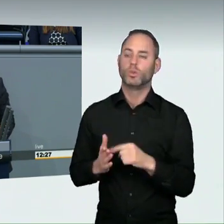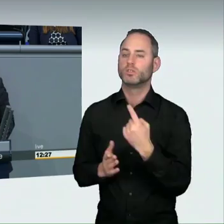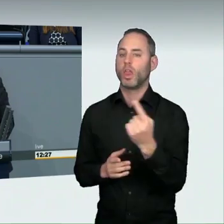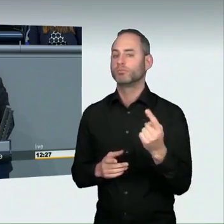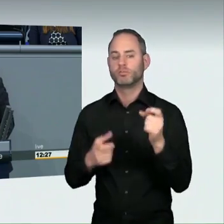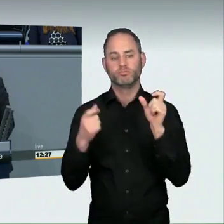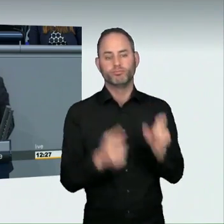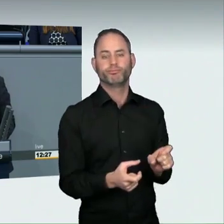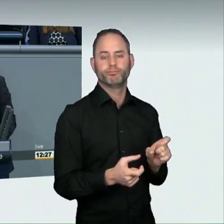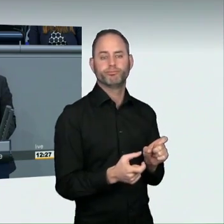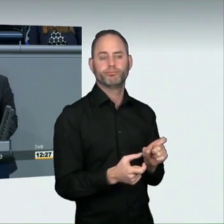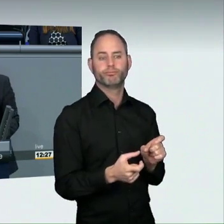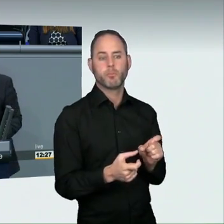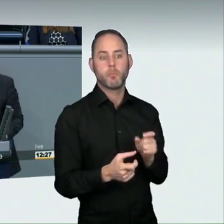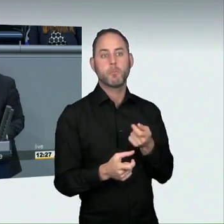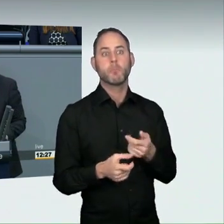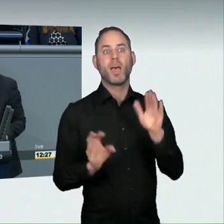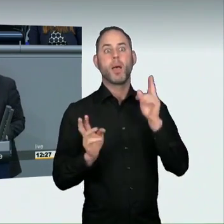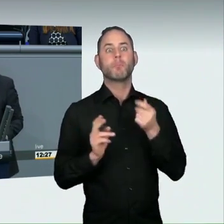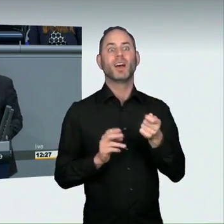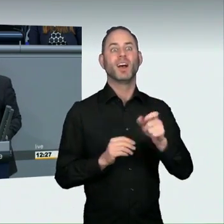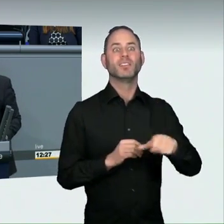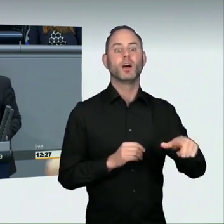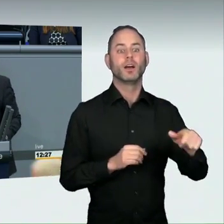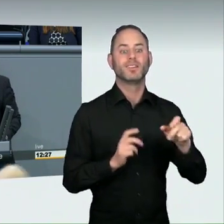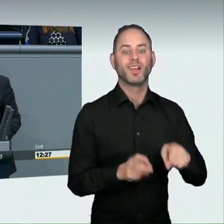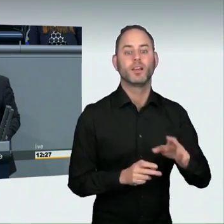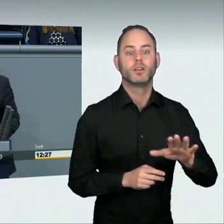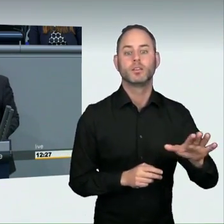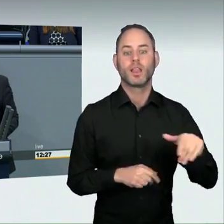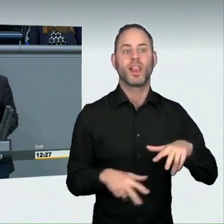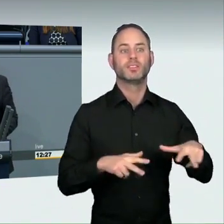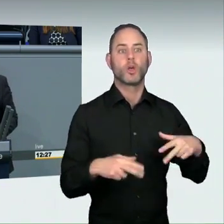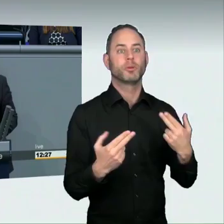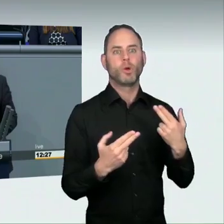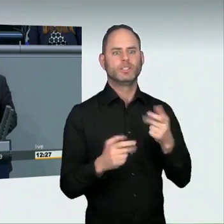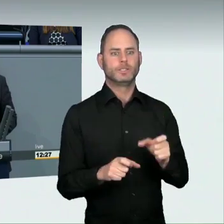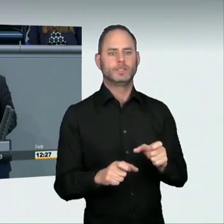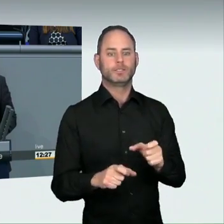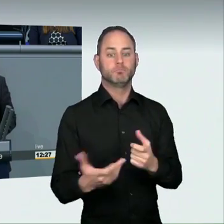noch bei anderen Fragen des Wohnens. Wir Grünen treten dafür ein, dass es mehr Schutz für Mieterinnen und Mieter, mehr sozialen Wohnungsbau